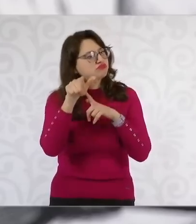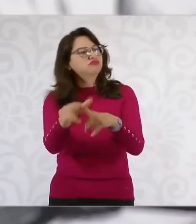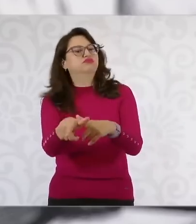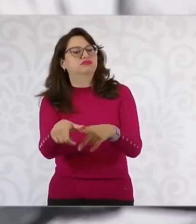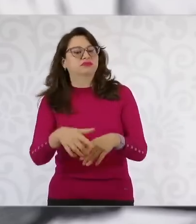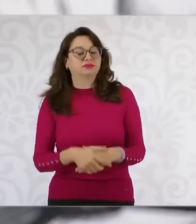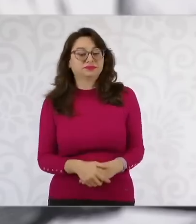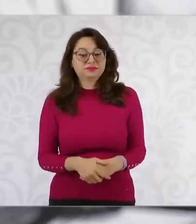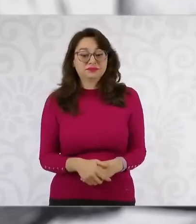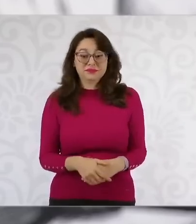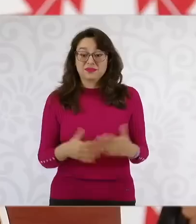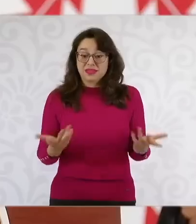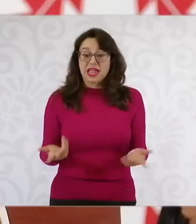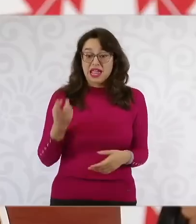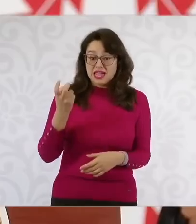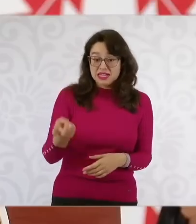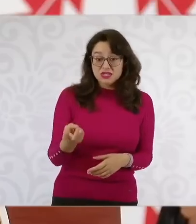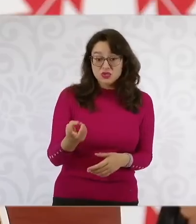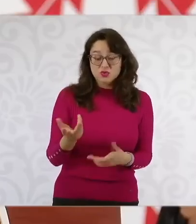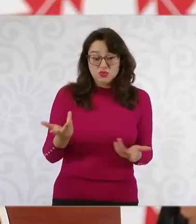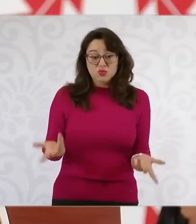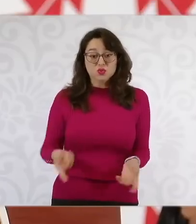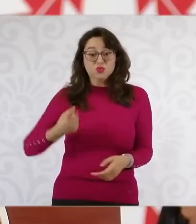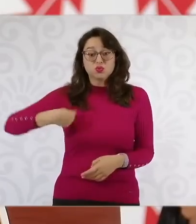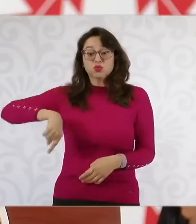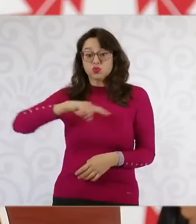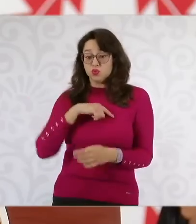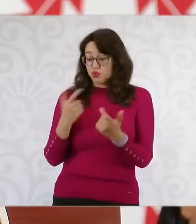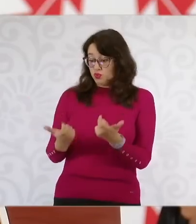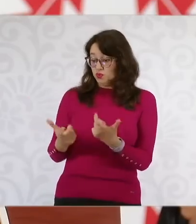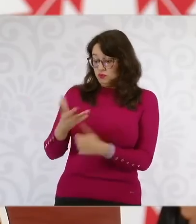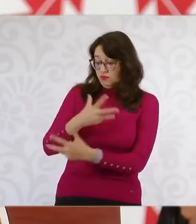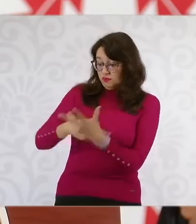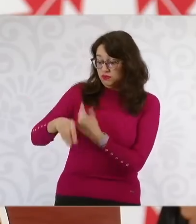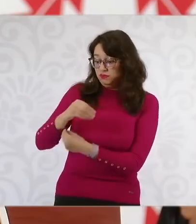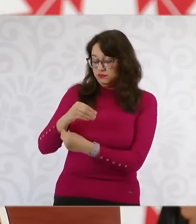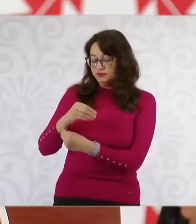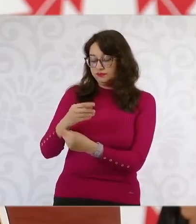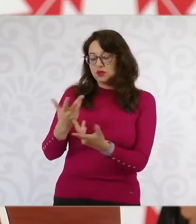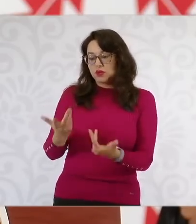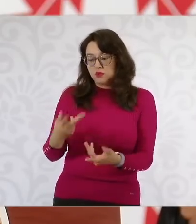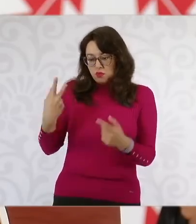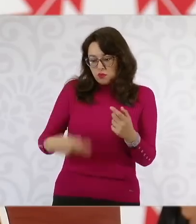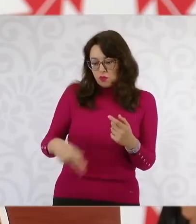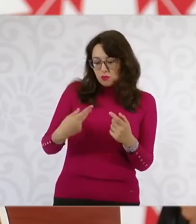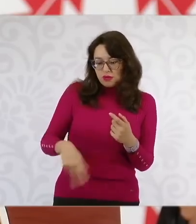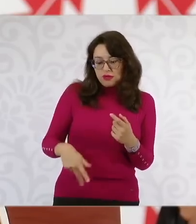vinculada con otras economías particularmente la economía de los Estados Unidos pero eso